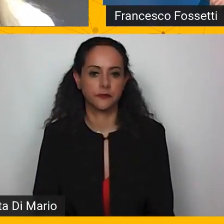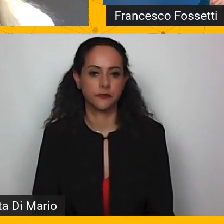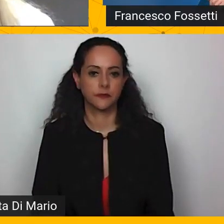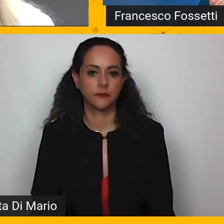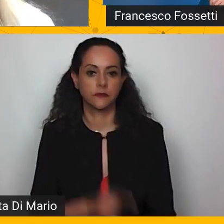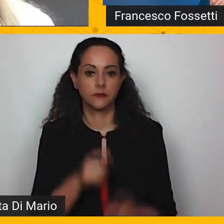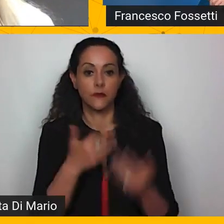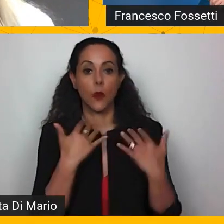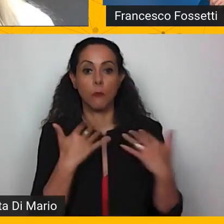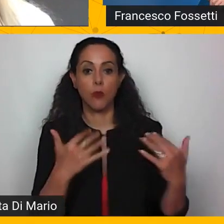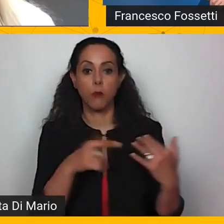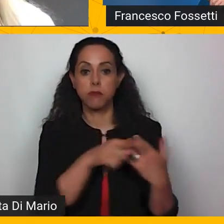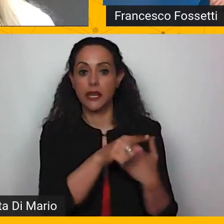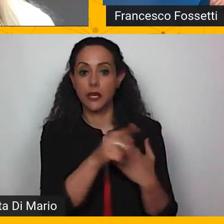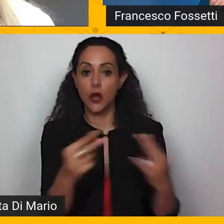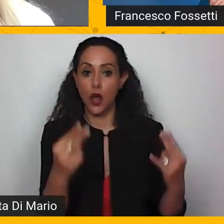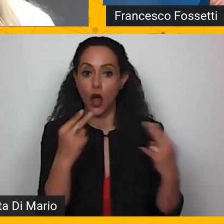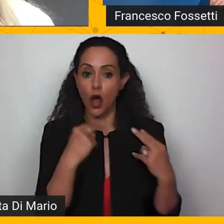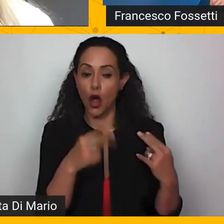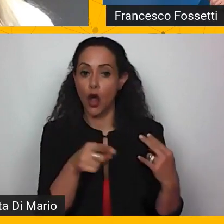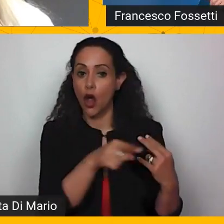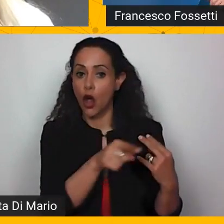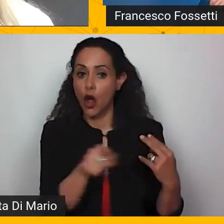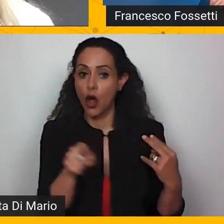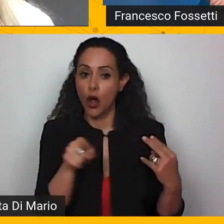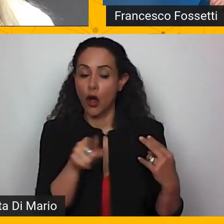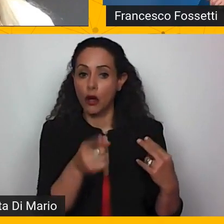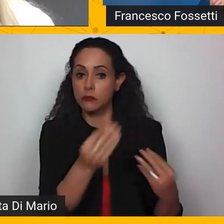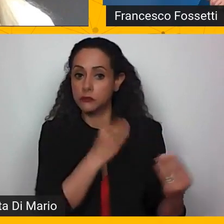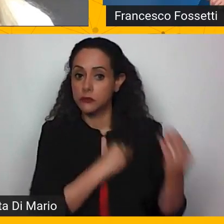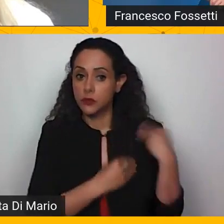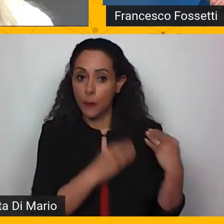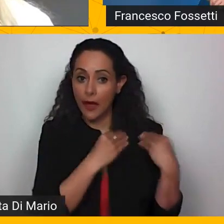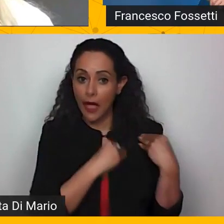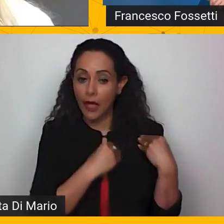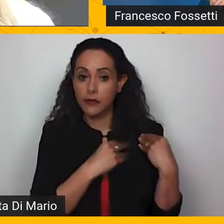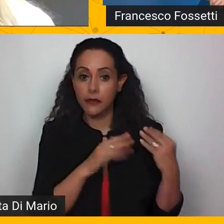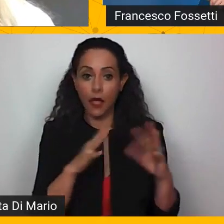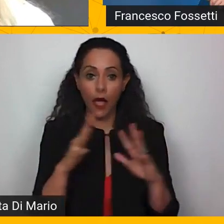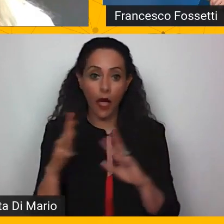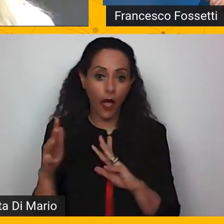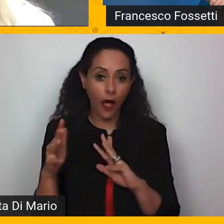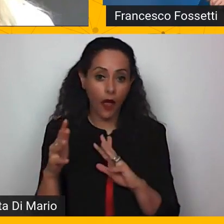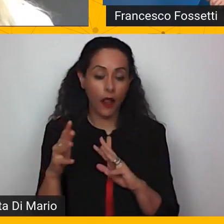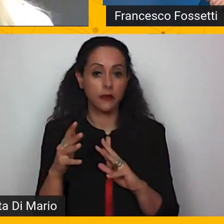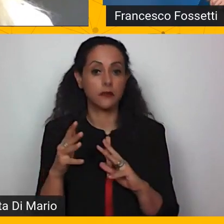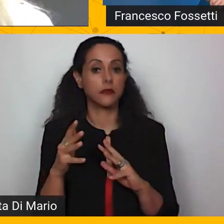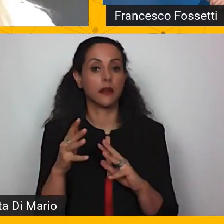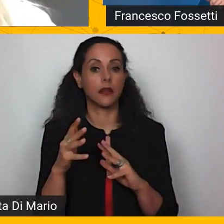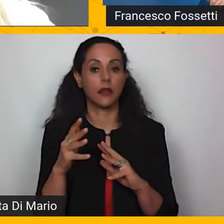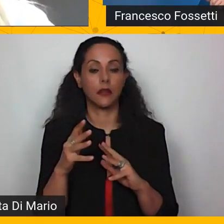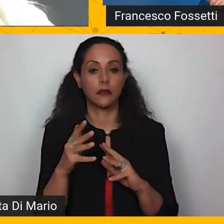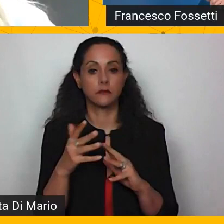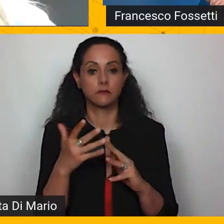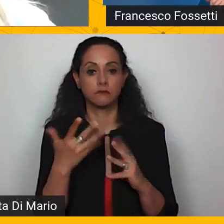chiederei ai nostri al nostro pubblico se avete domande le potete se avete altre domande